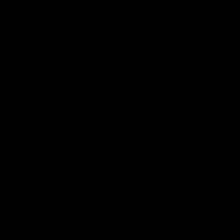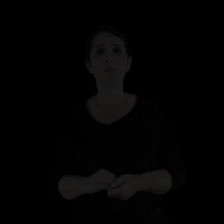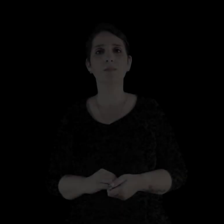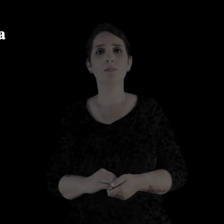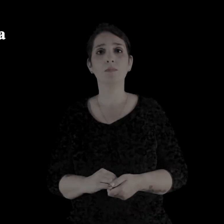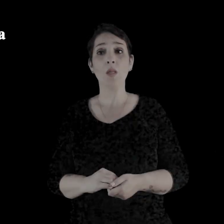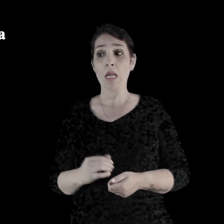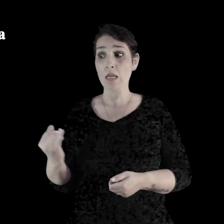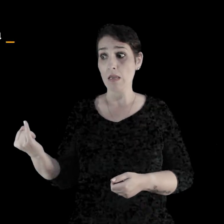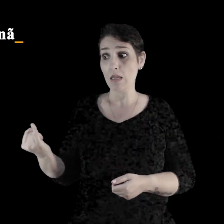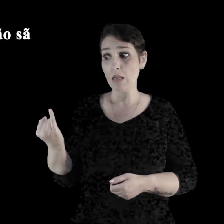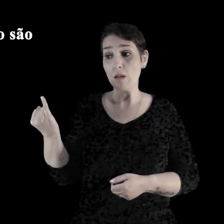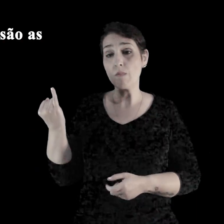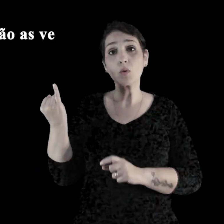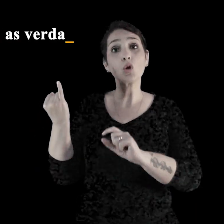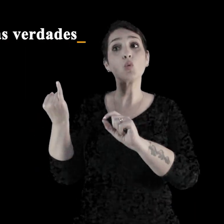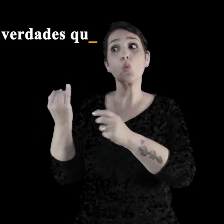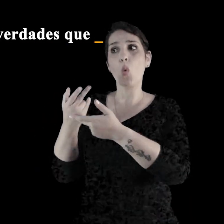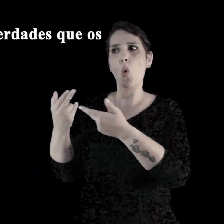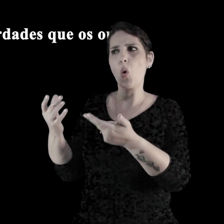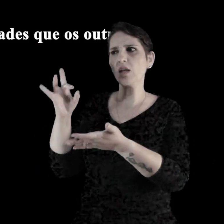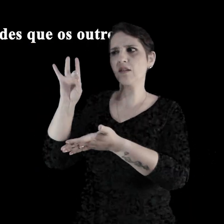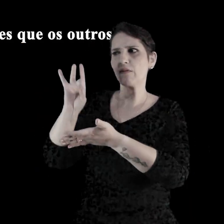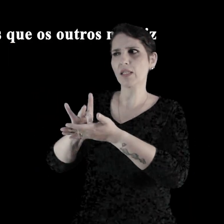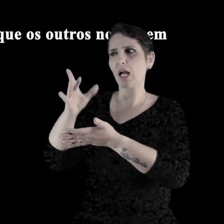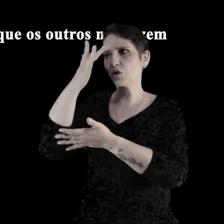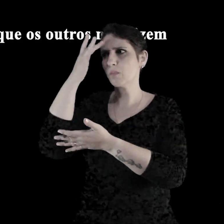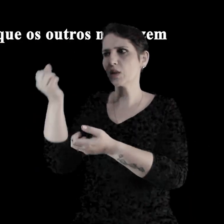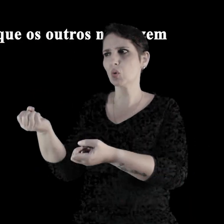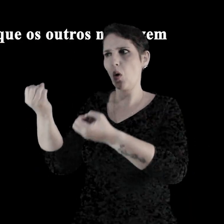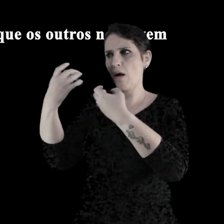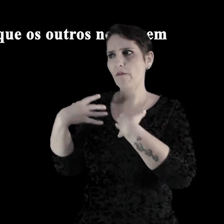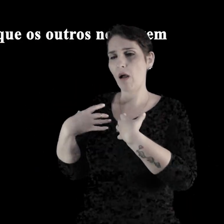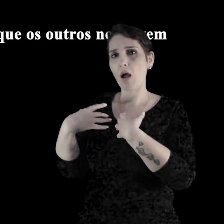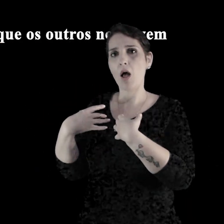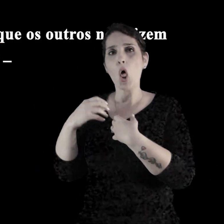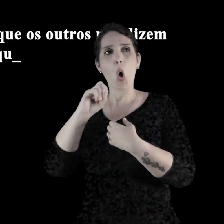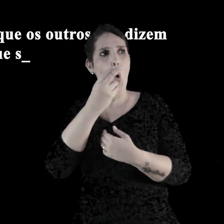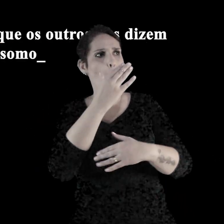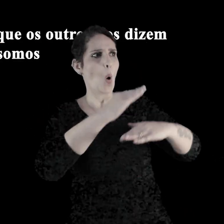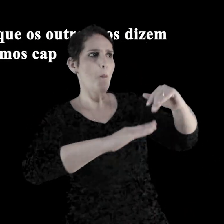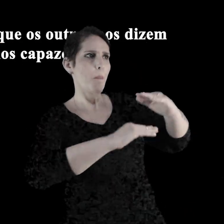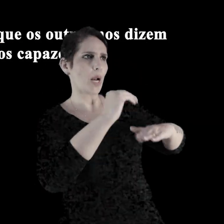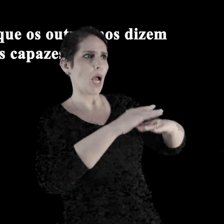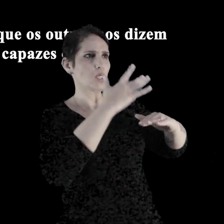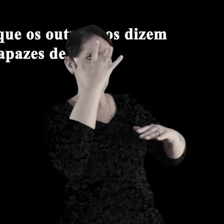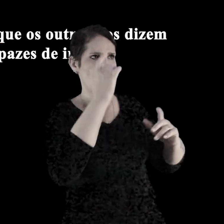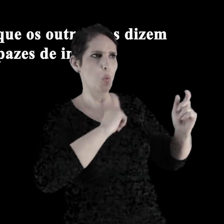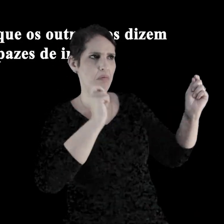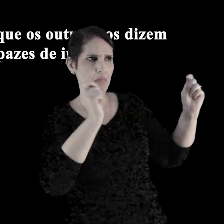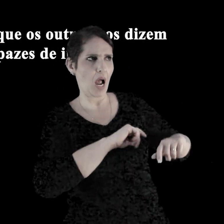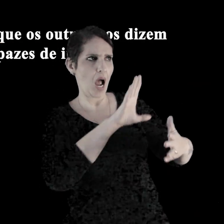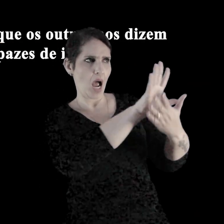O que importa não são as verdades que os outros nos dizem ou as práticas que somos capazes de imitar,